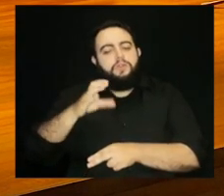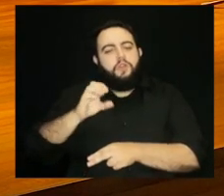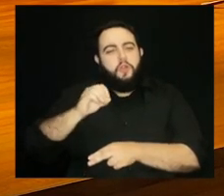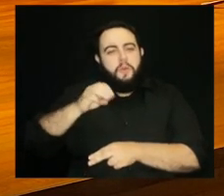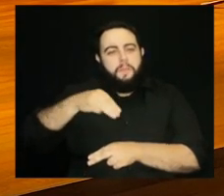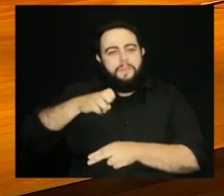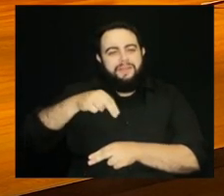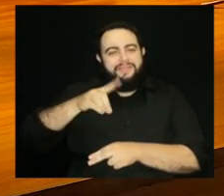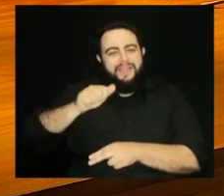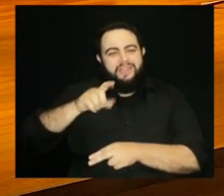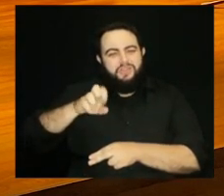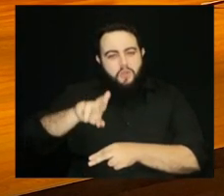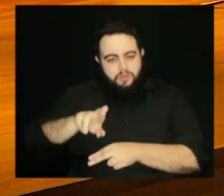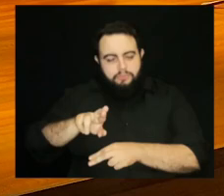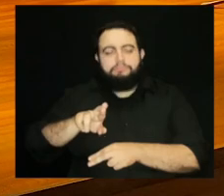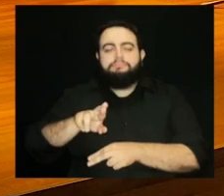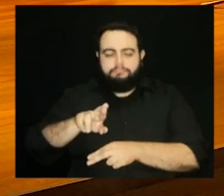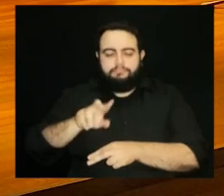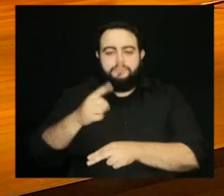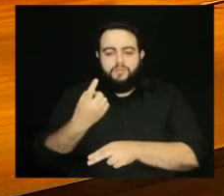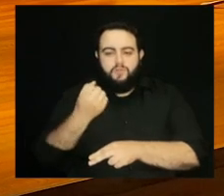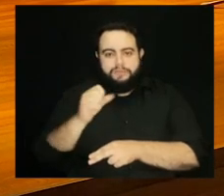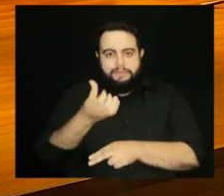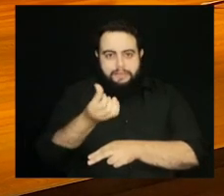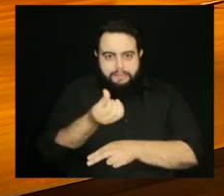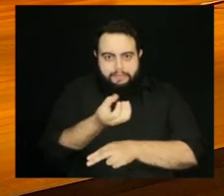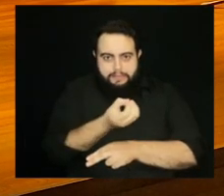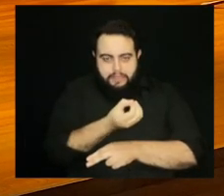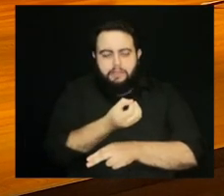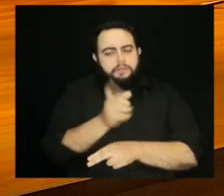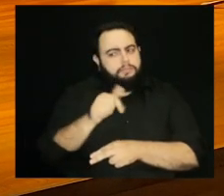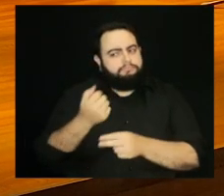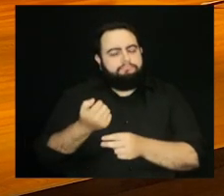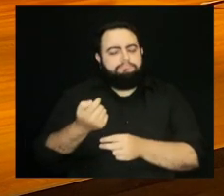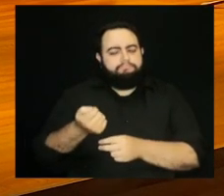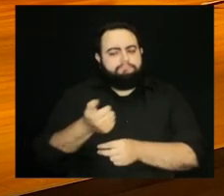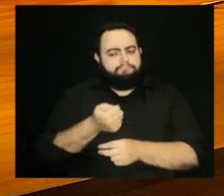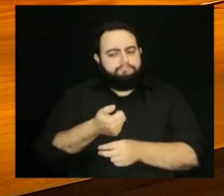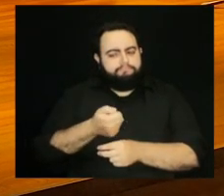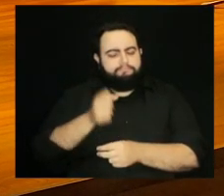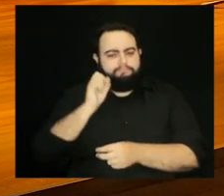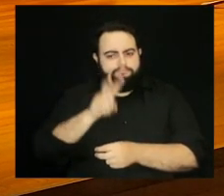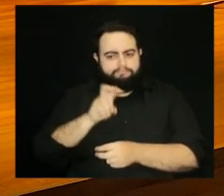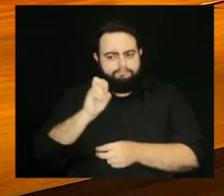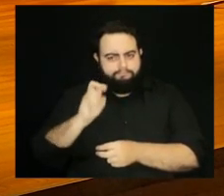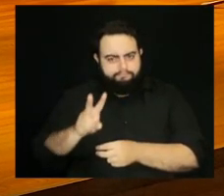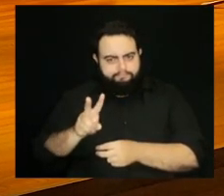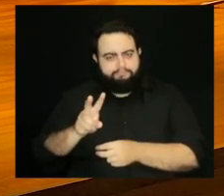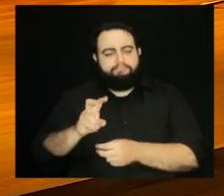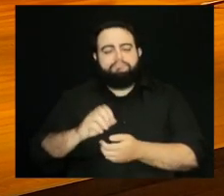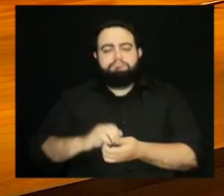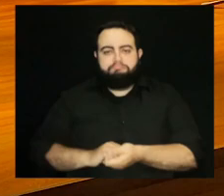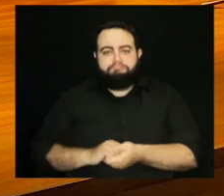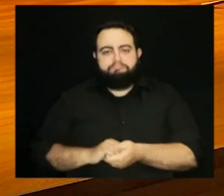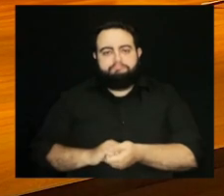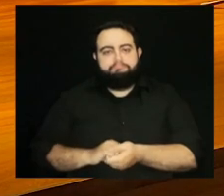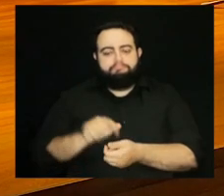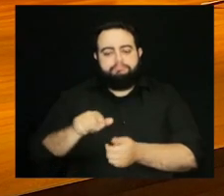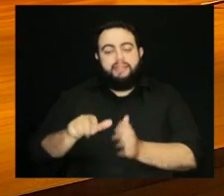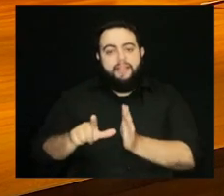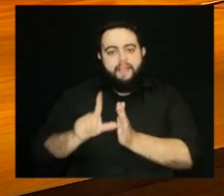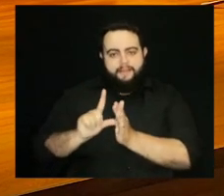longe de acontecer, 1860 por aí. Ele vira Comendador nessa época. Mas ele veio como